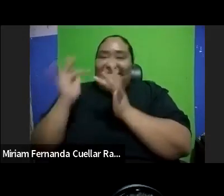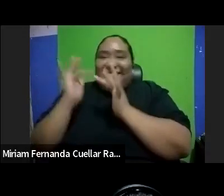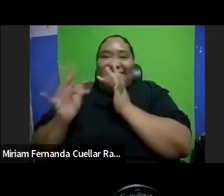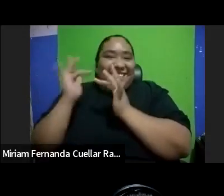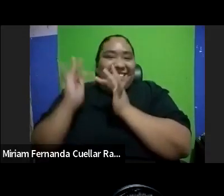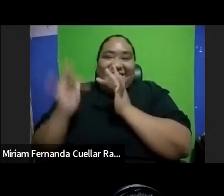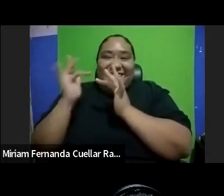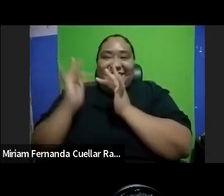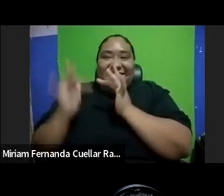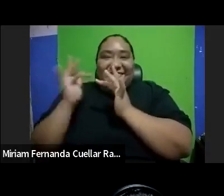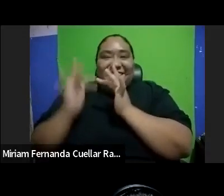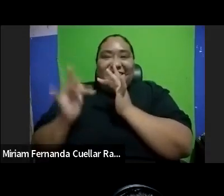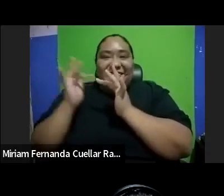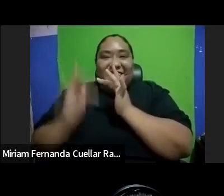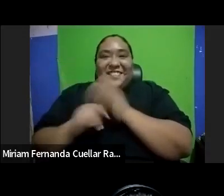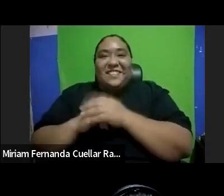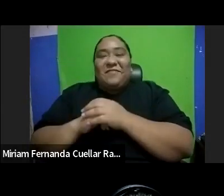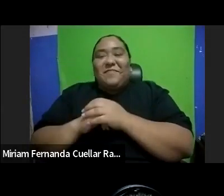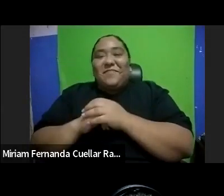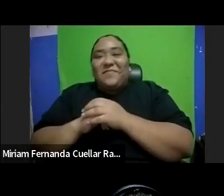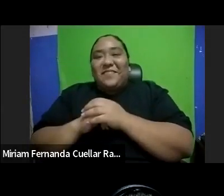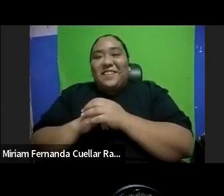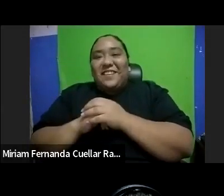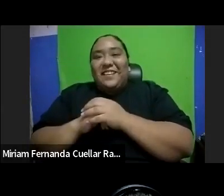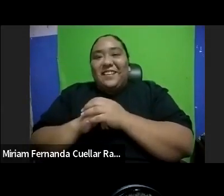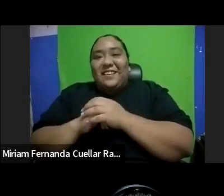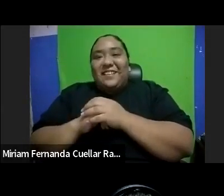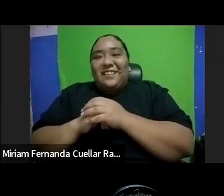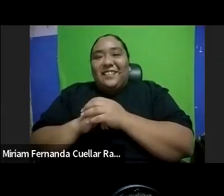Soy la única o se cortó Soy la única o se cortó al